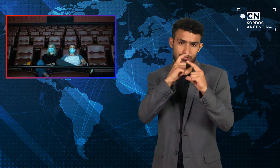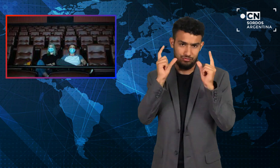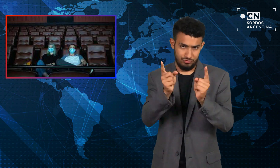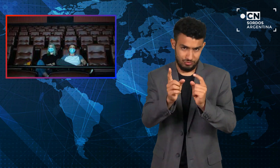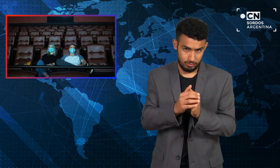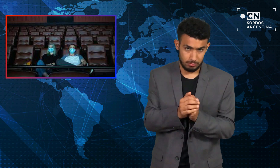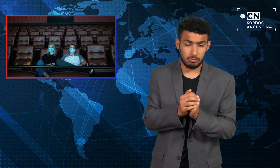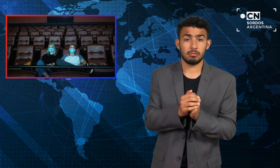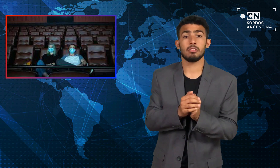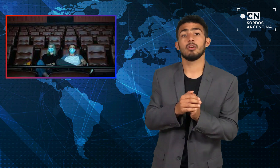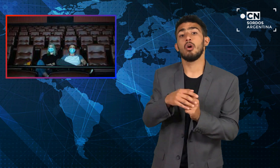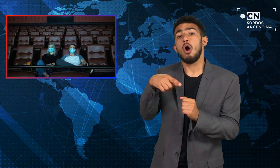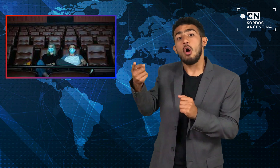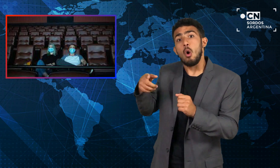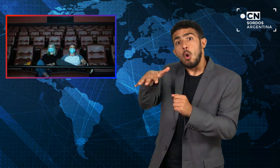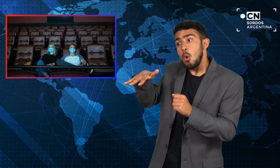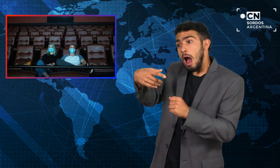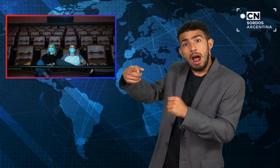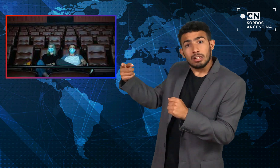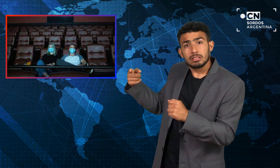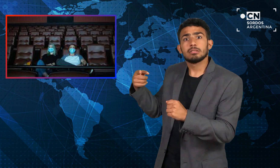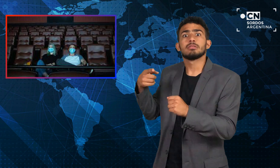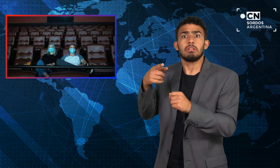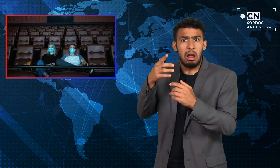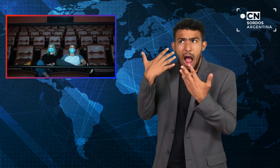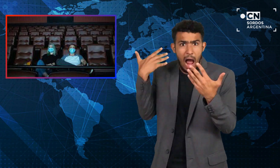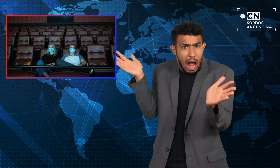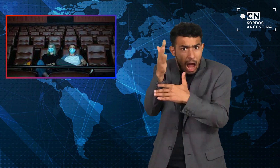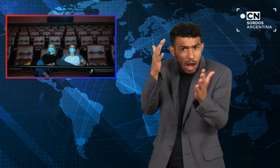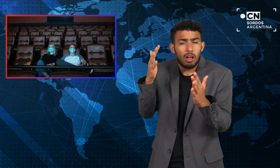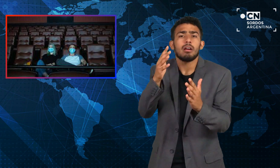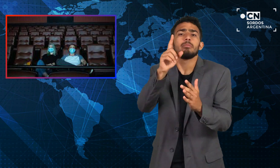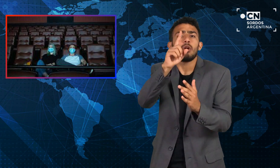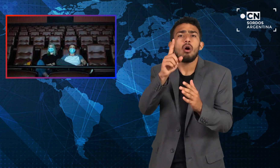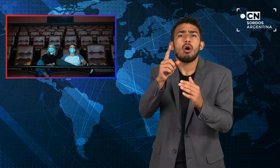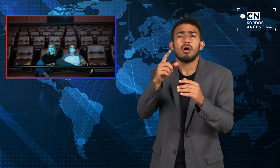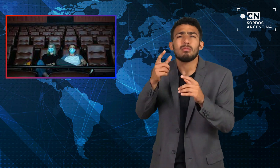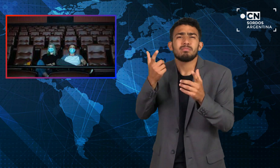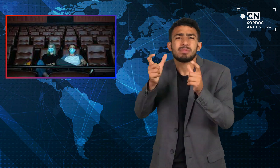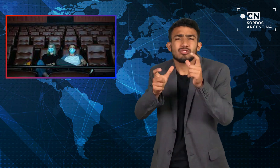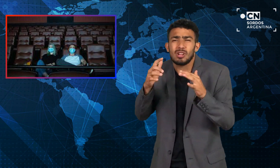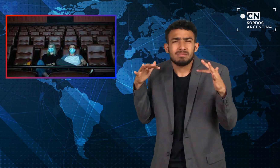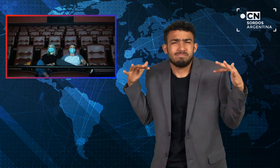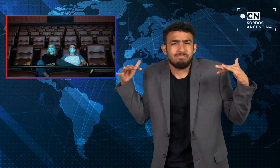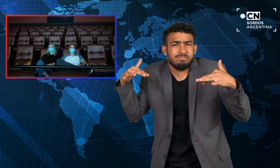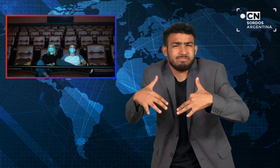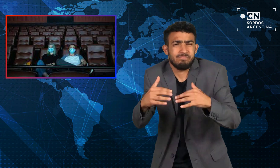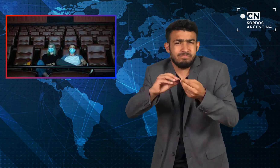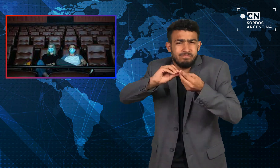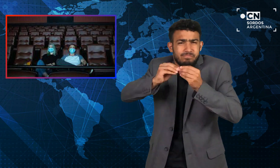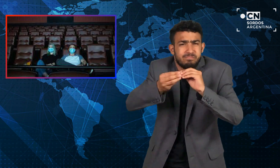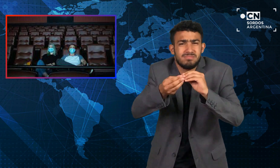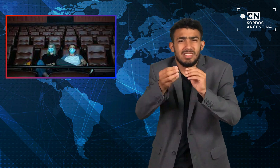o en espacios abiertos con concentración de personas donde no se encuentre